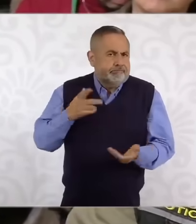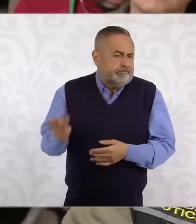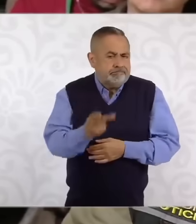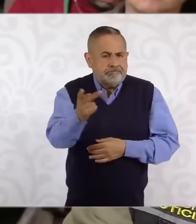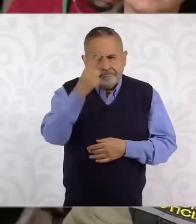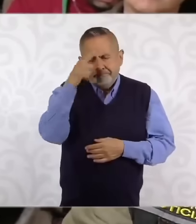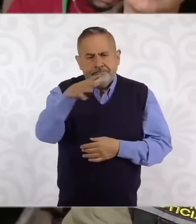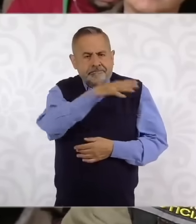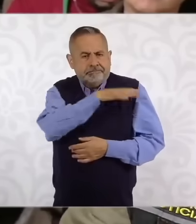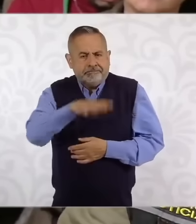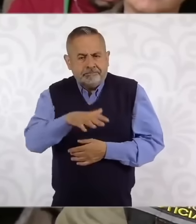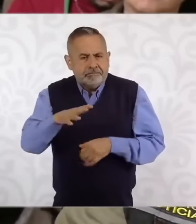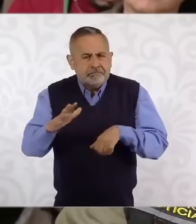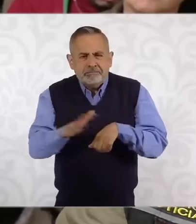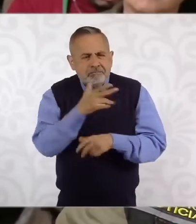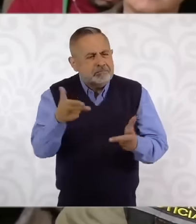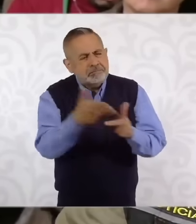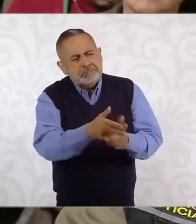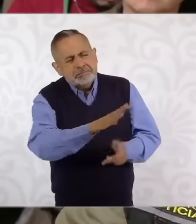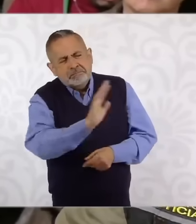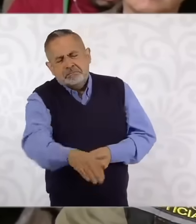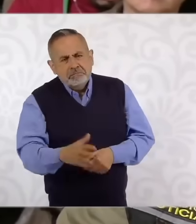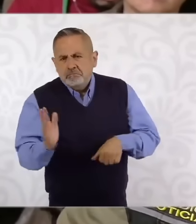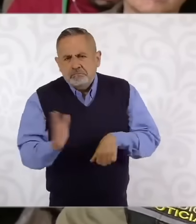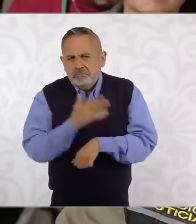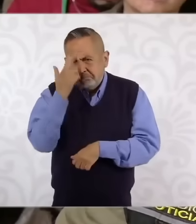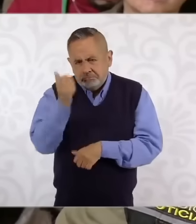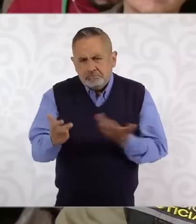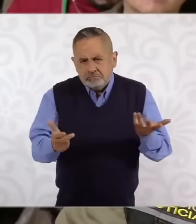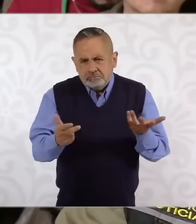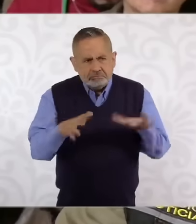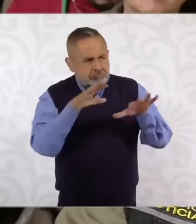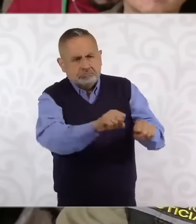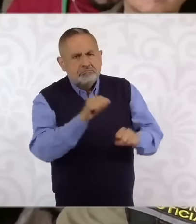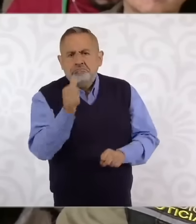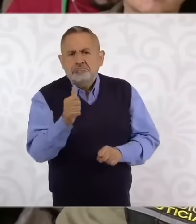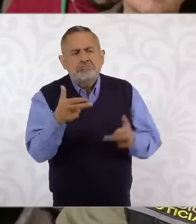el general es, ¿por qué lo mataron? ¿Cómo fue ese momento? Si nos puede explicar, por favor.